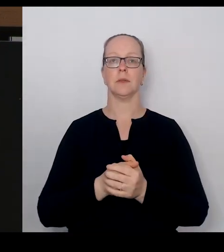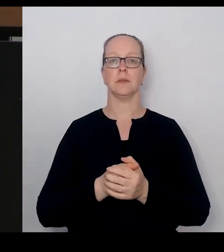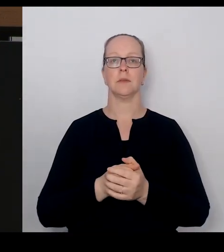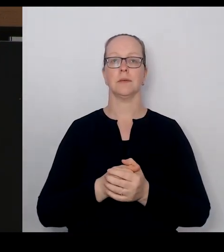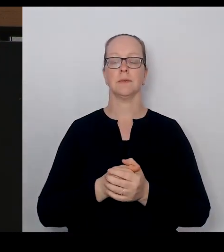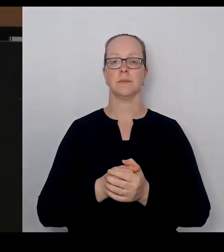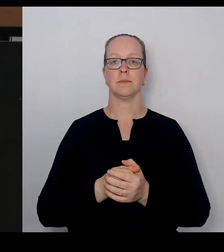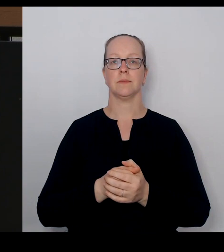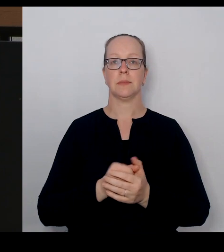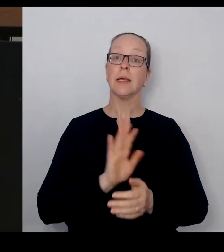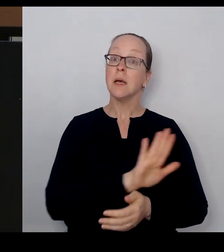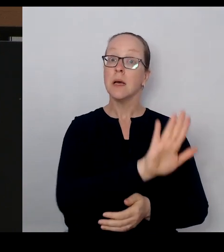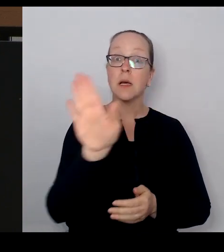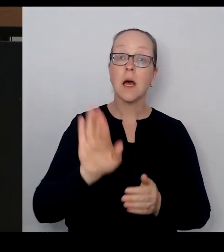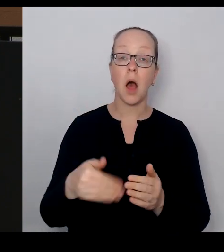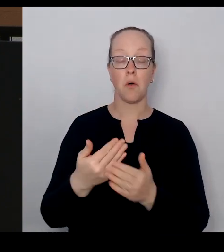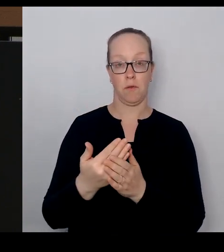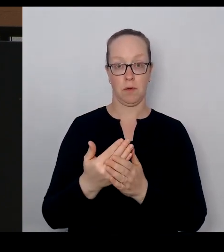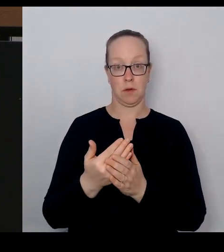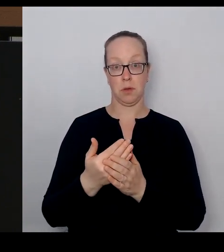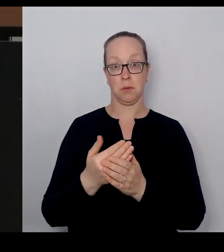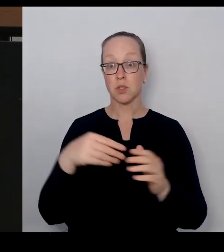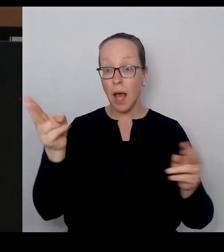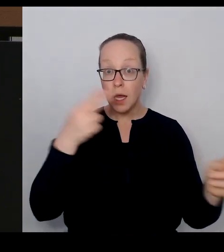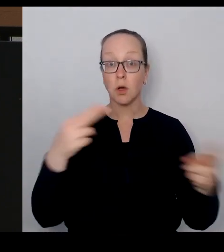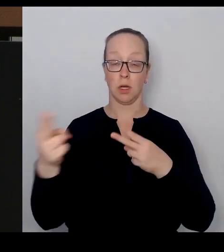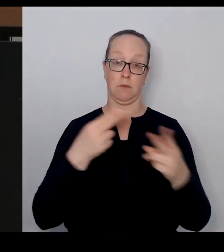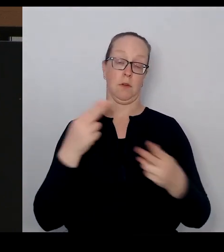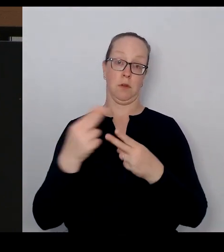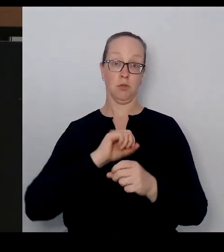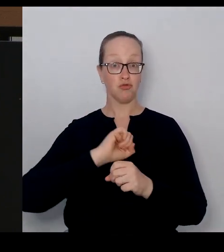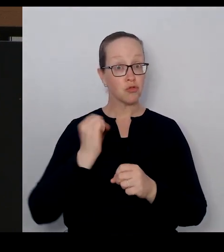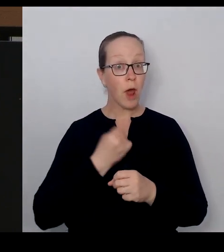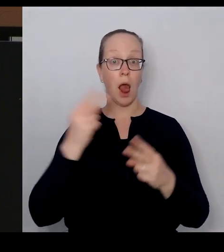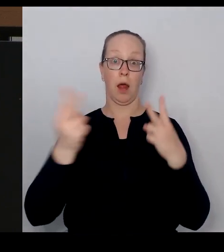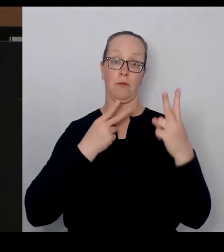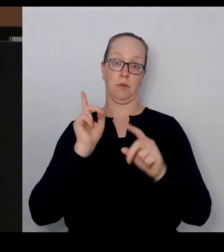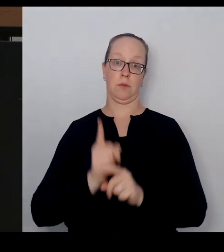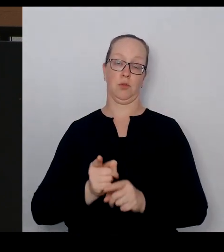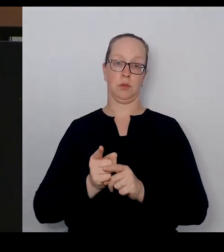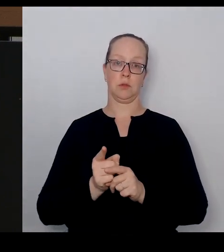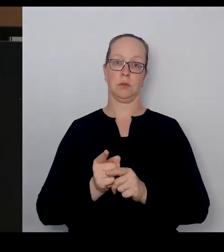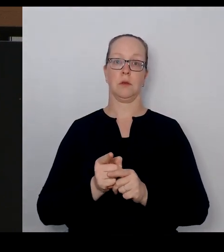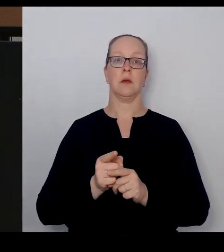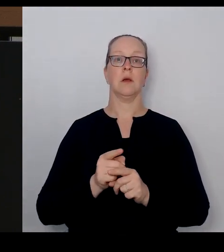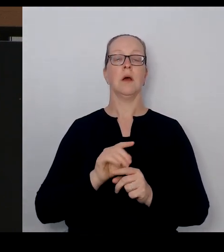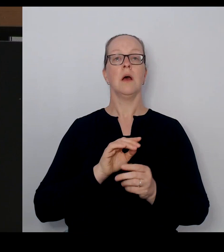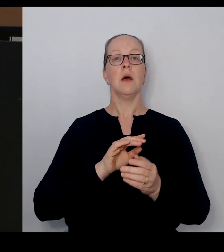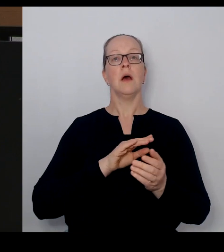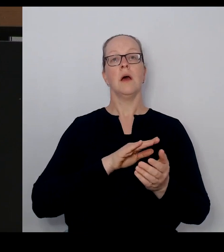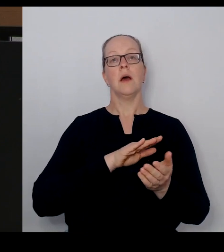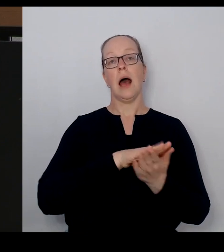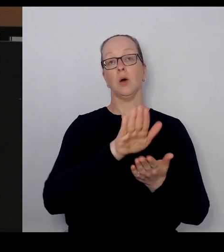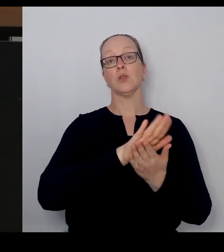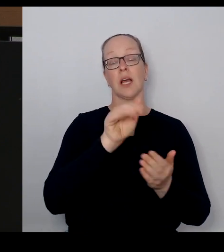Wenn Sie dieses Ausgabeniveau so weiterführen, dann werden in den Jahren 2026 und 2027 Defizite von mehr